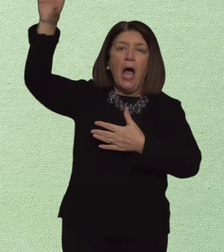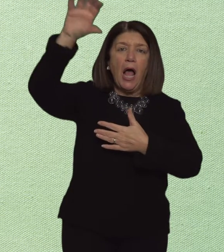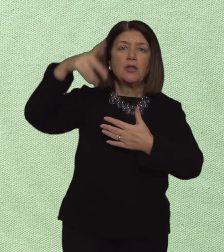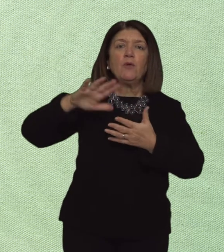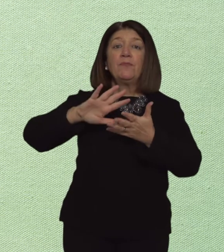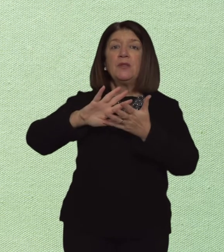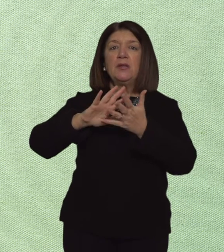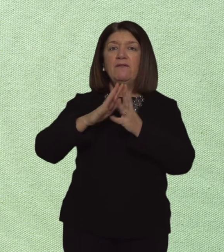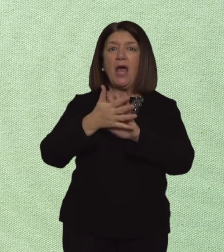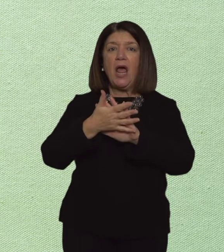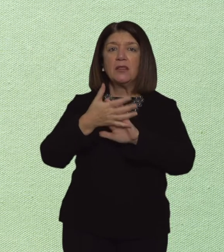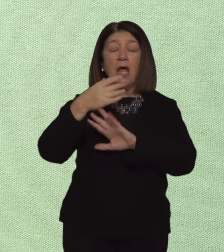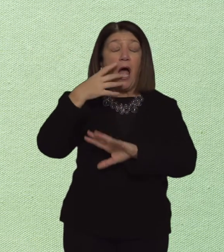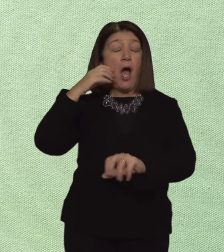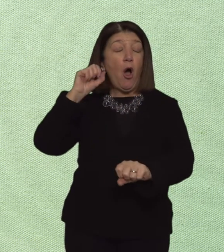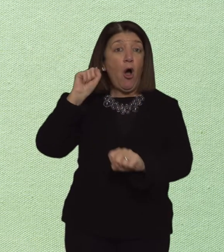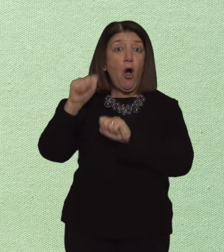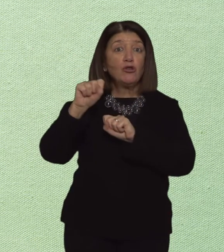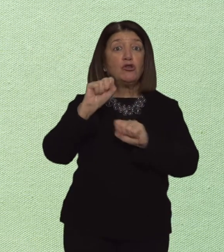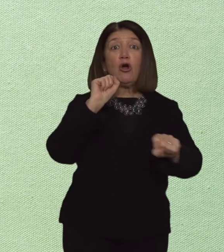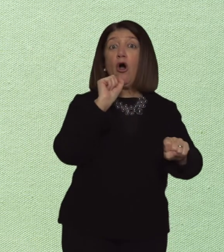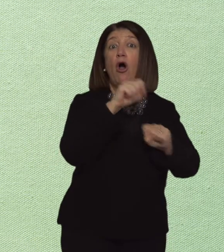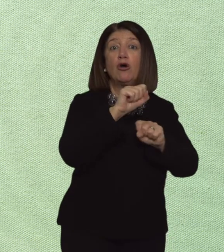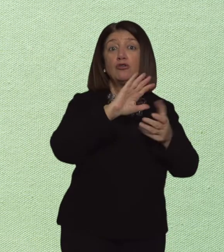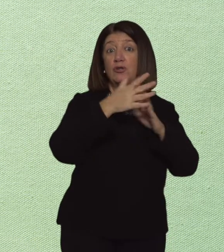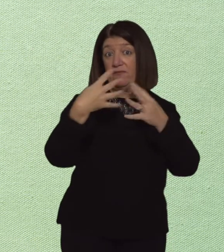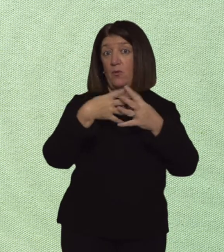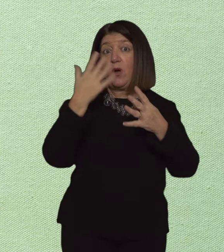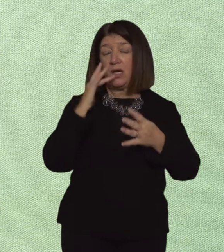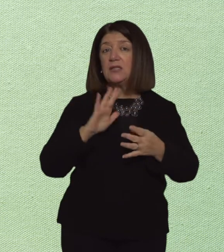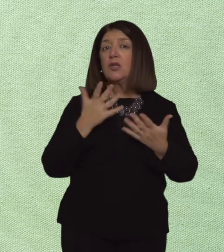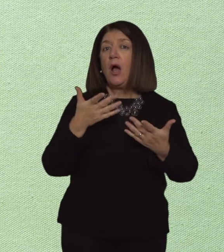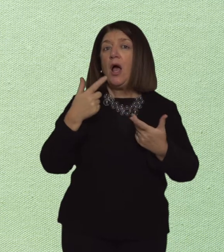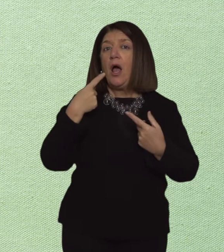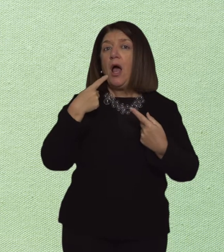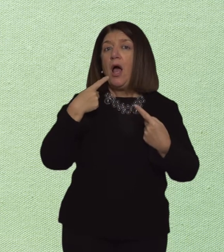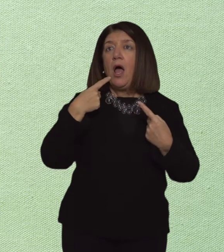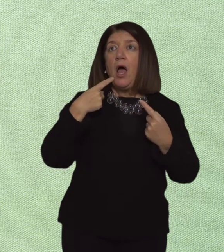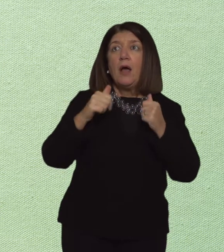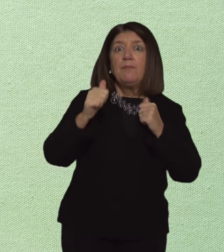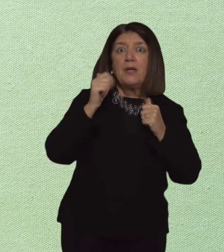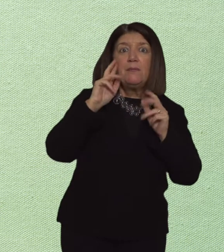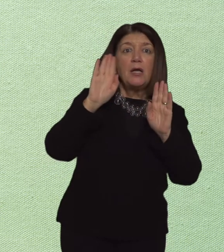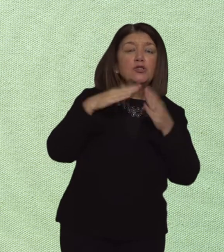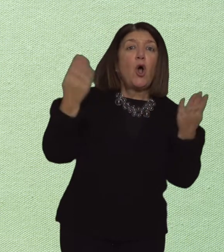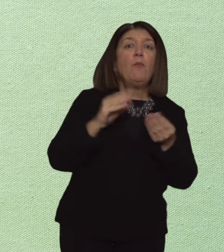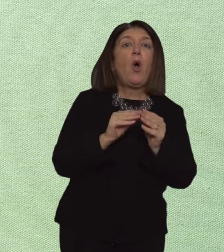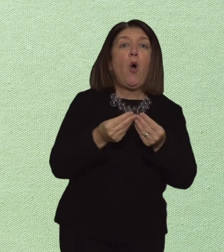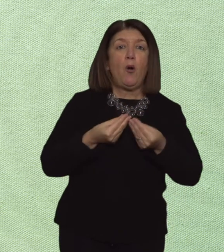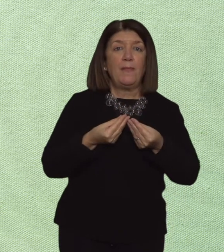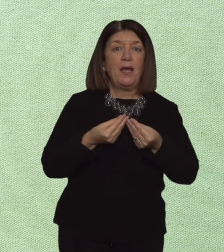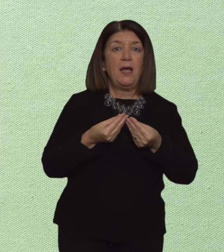È un'ottima domanda perché dipende molto dal contesto, non esiste una risposta univoca, così come non è possibile